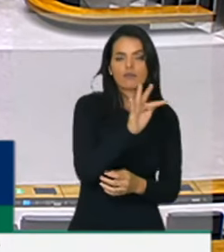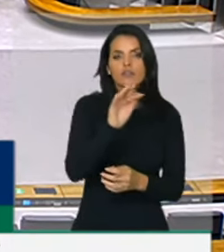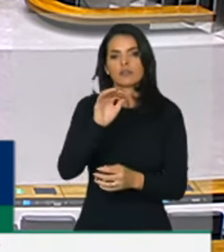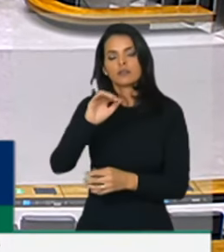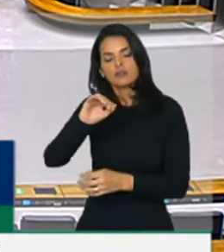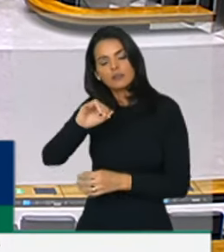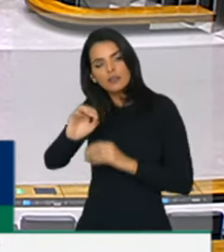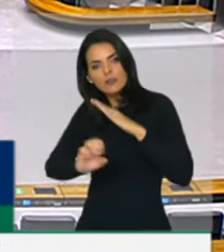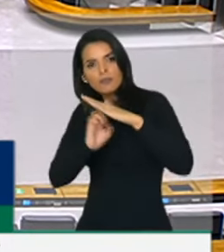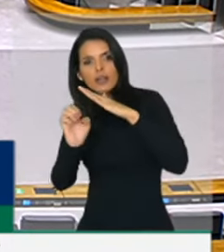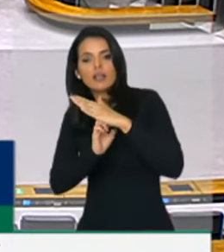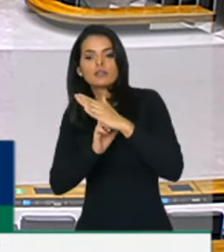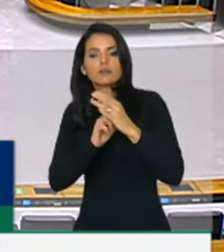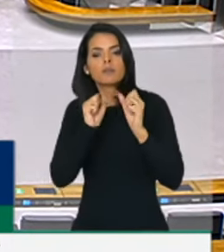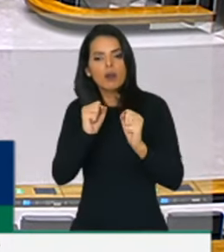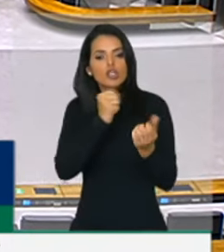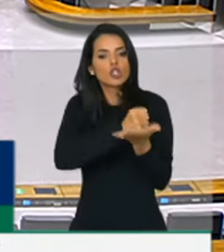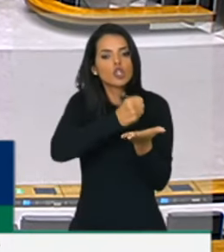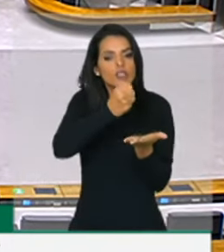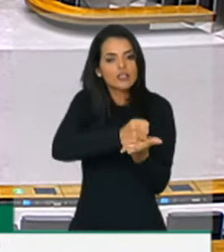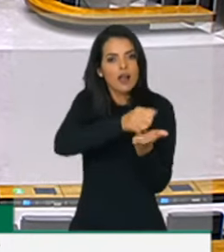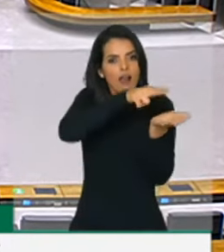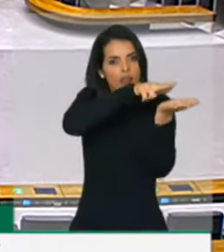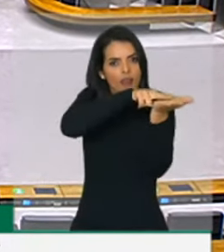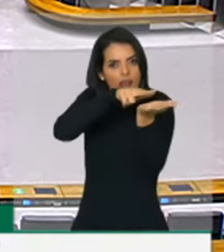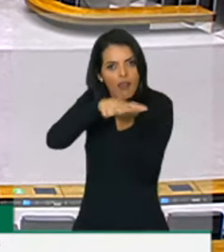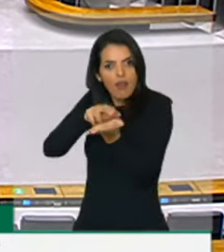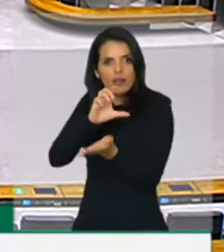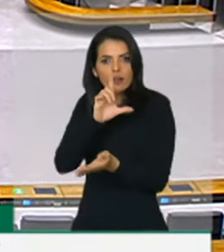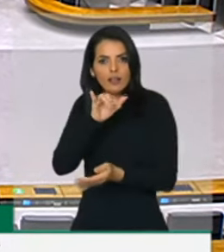INCENTIVAR QUE... DO SISTEMA DE SAÚDE, DAQUI A POUQUINHO A ORIENTAÇÃO DO PRIMEIRO DESTAQUE, PRIMEIRA TENTATIVA